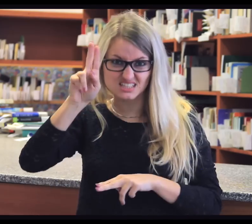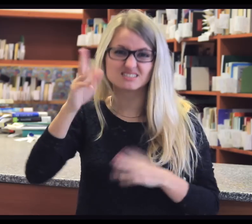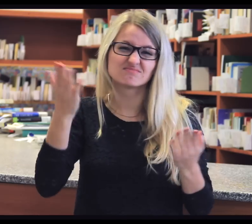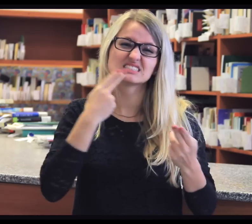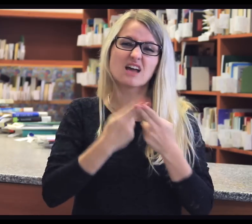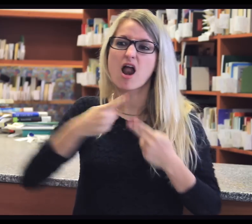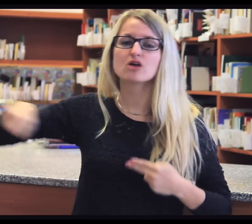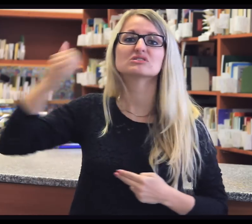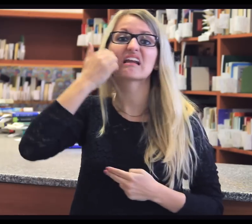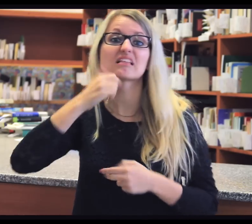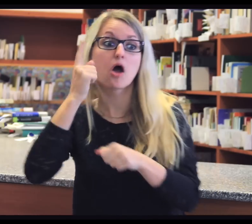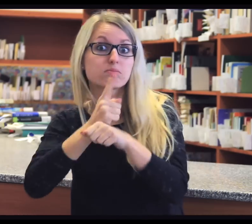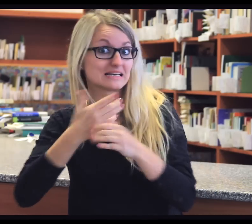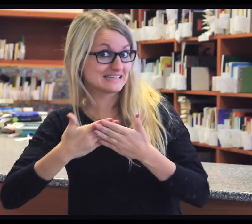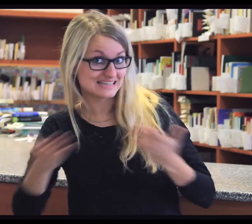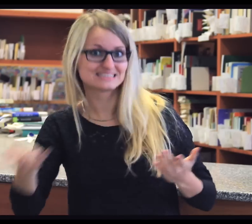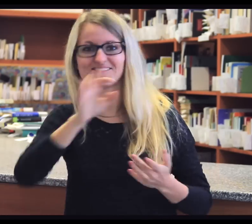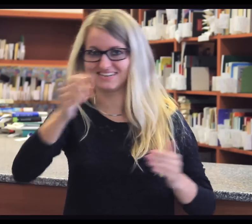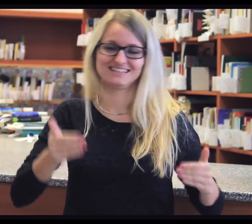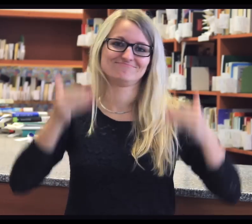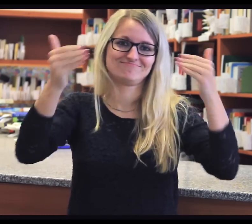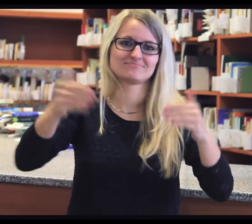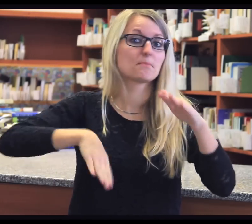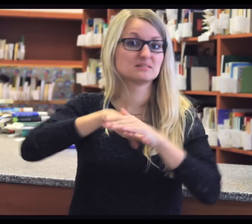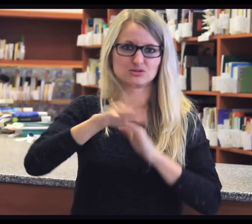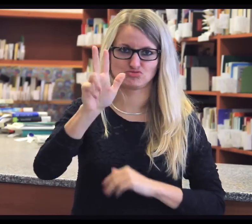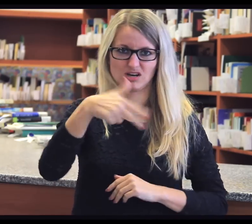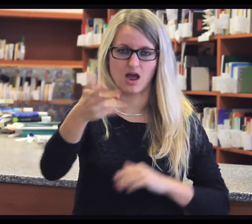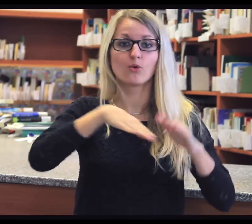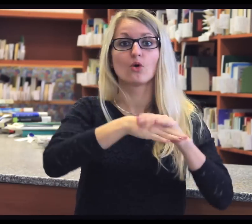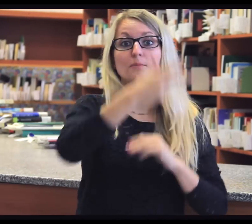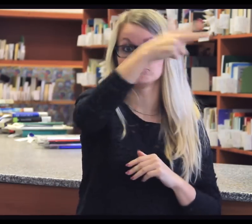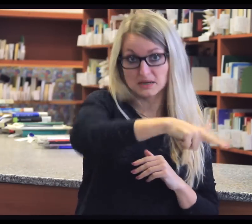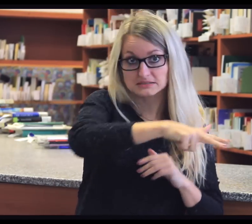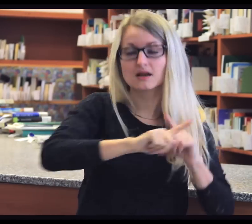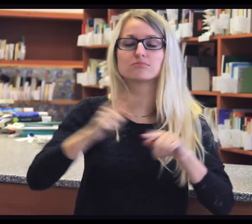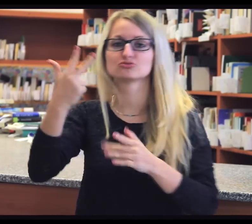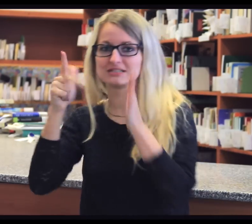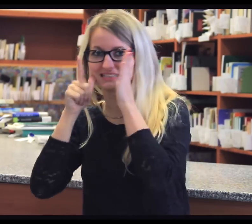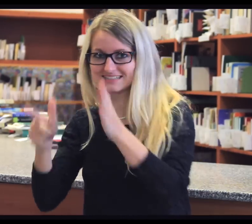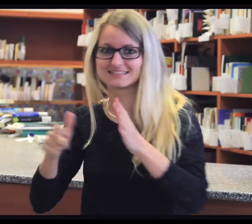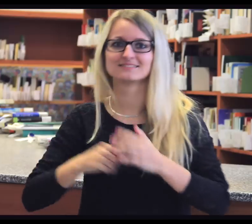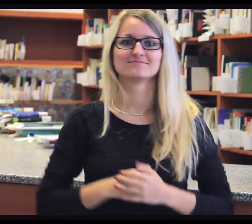a dokument není žádán jiným čtenářem, můžete si půjčení prodloužit maximálně třikrát. Tedy na tři měsíce nebo tři týdny.